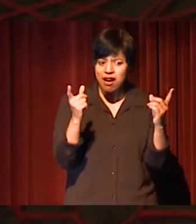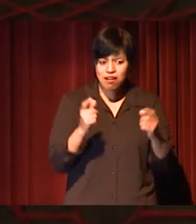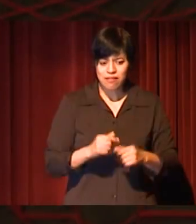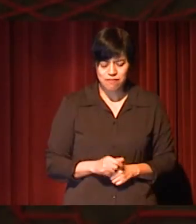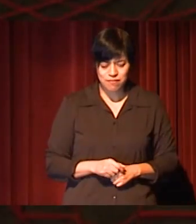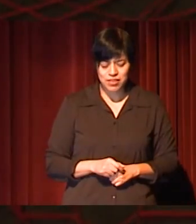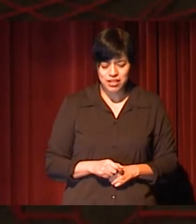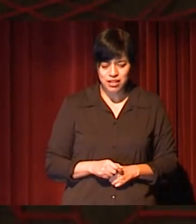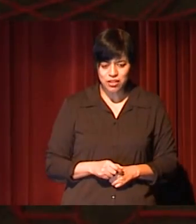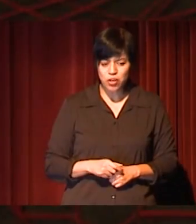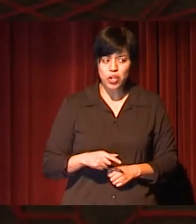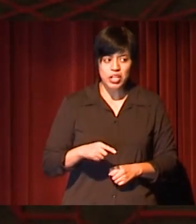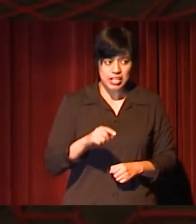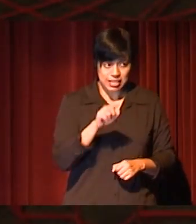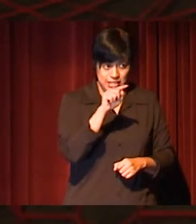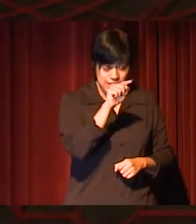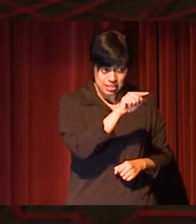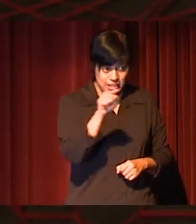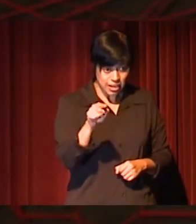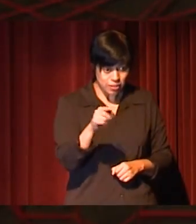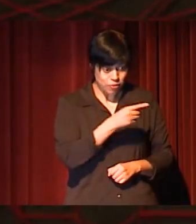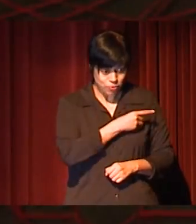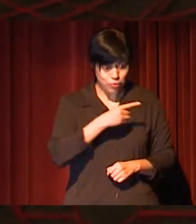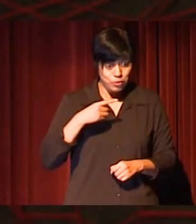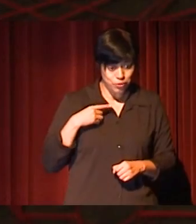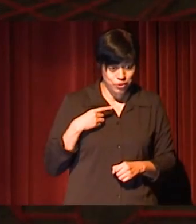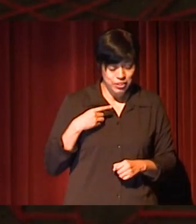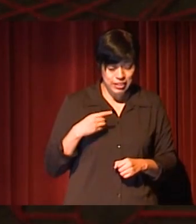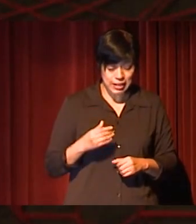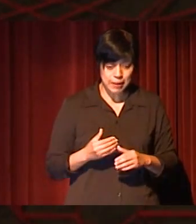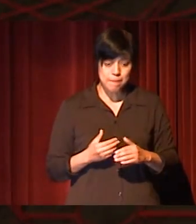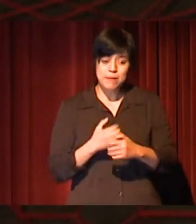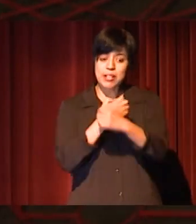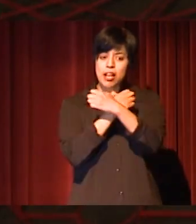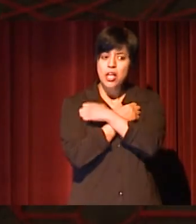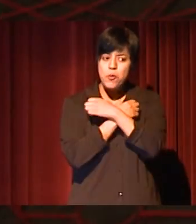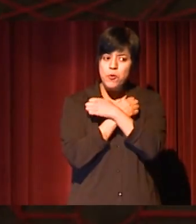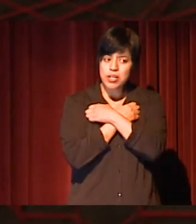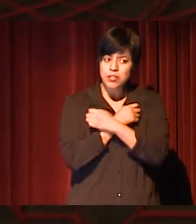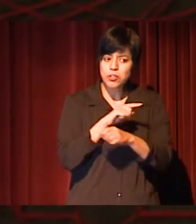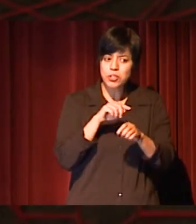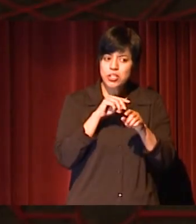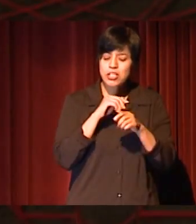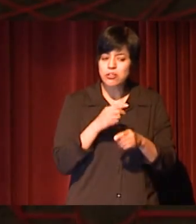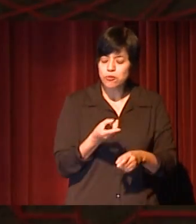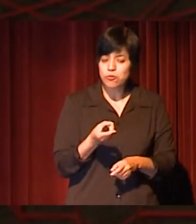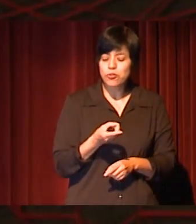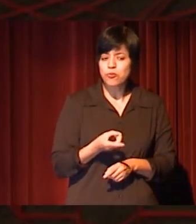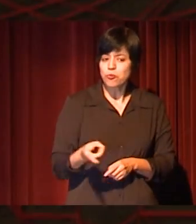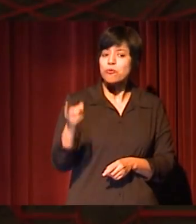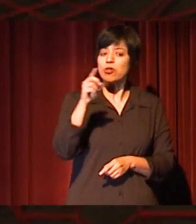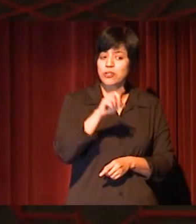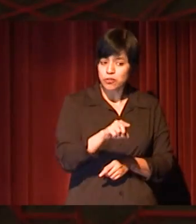Y eso está en nuestras manos. Elevar la calidad educativa está en nuestras manos, porque somos nosotros